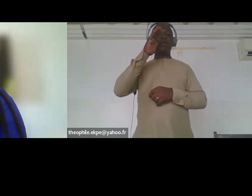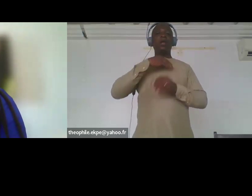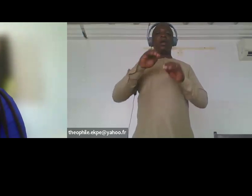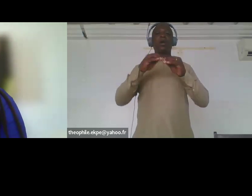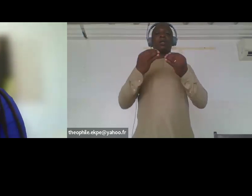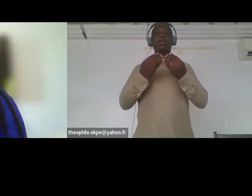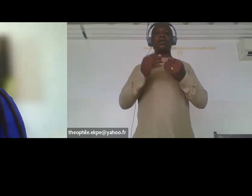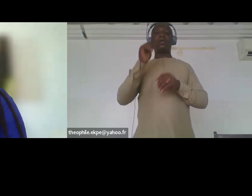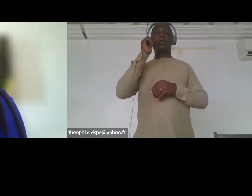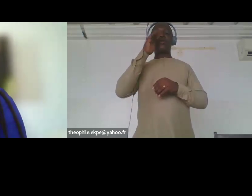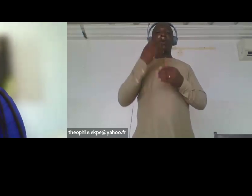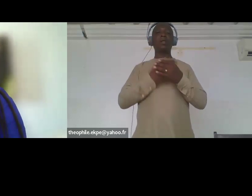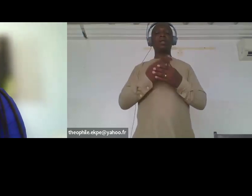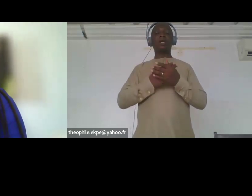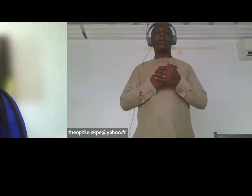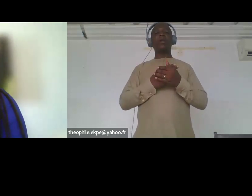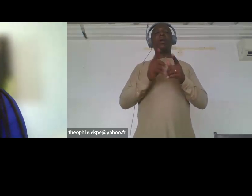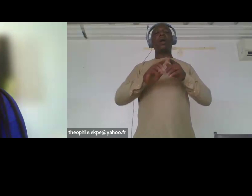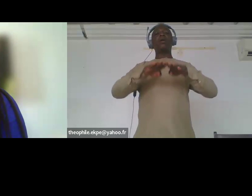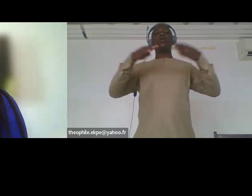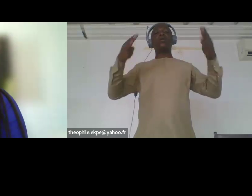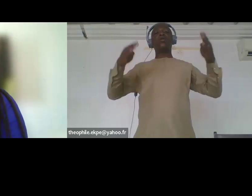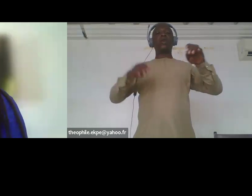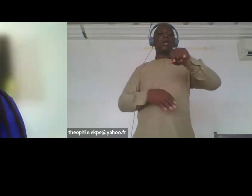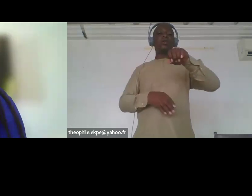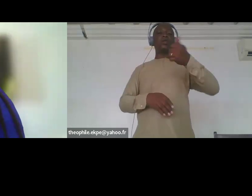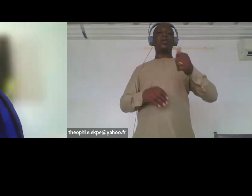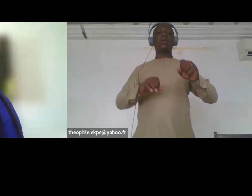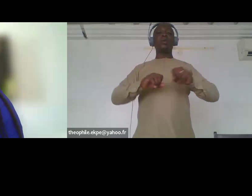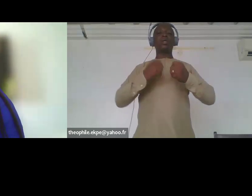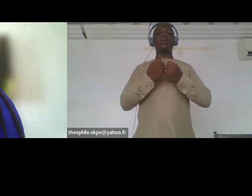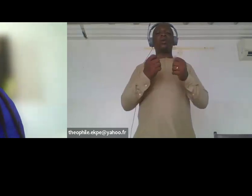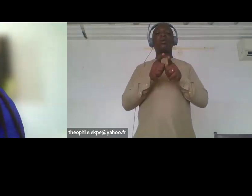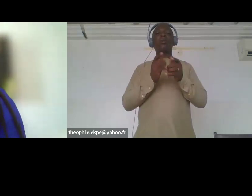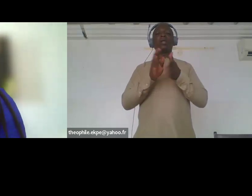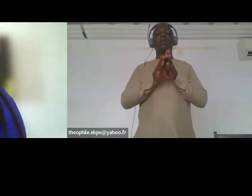handicapées à s'ouvrir dans les autres secteurs à savoir agriculture élevage